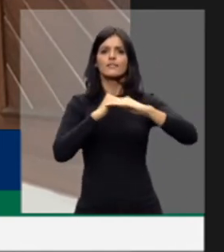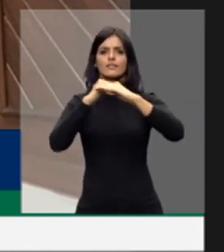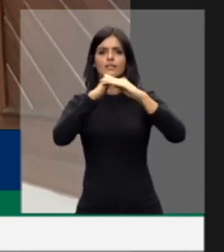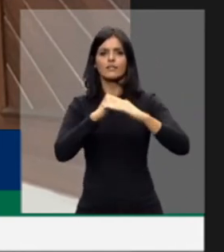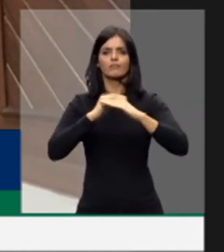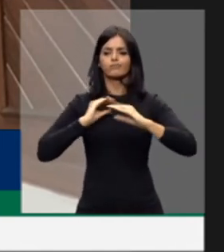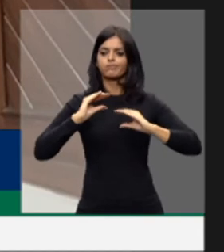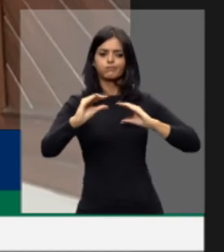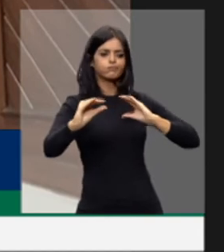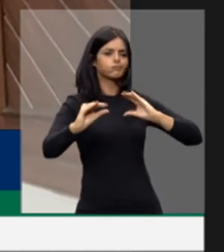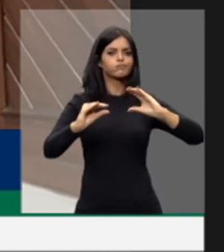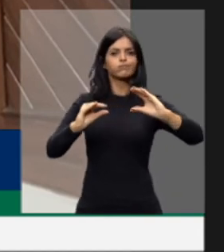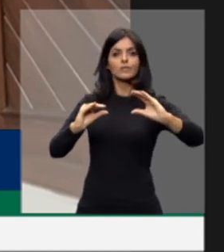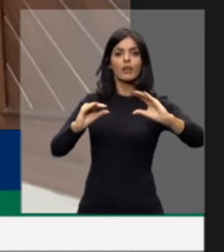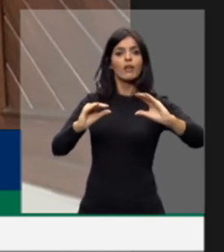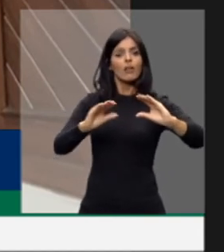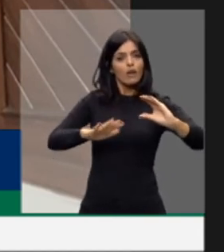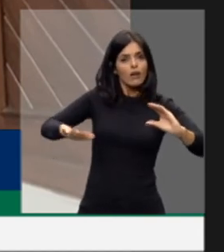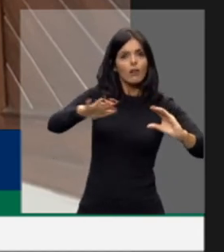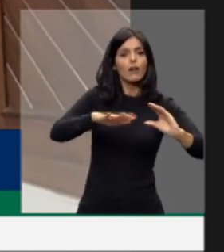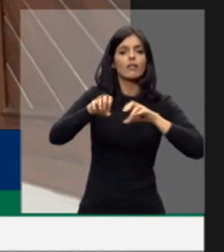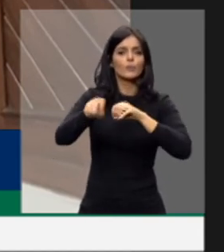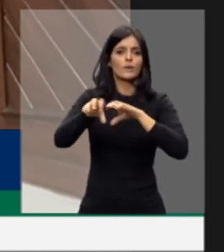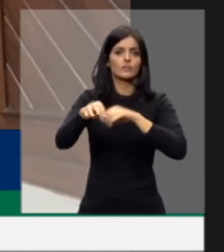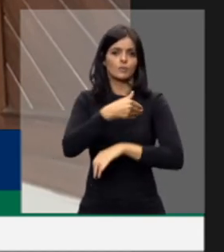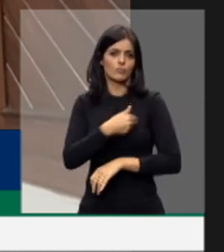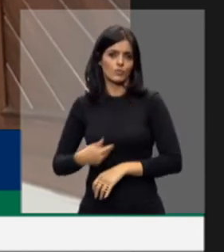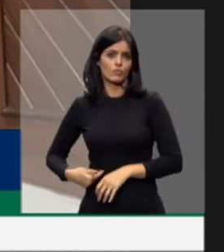PERMITINDO A EQUIDADE DE FINANCIAMENTO NA EDUCAÇÃO